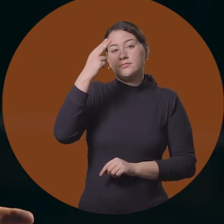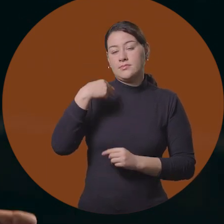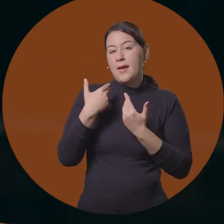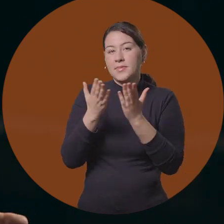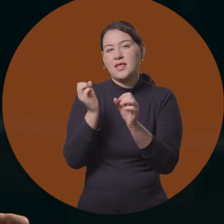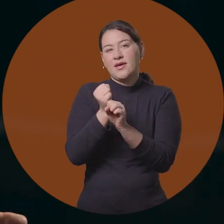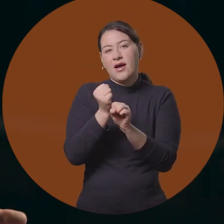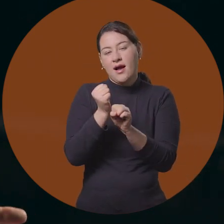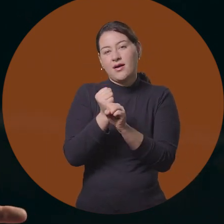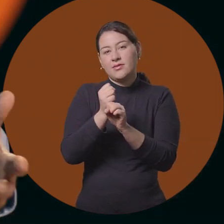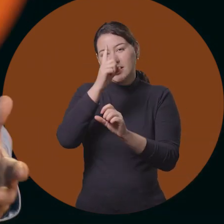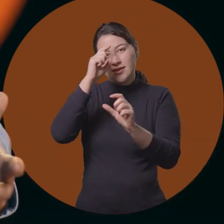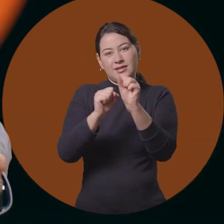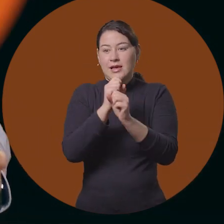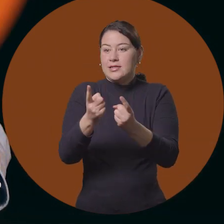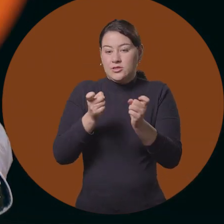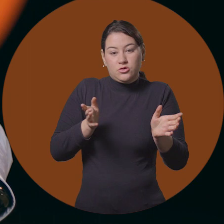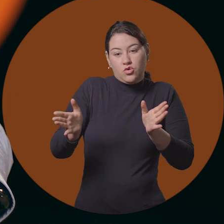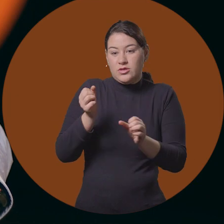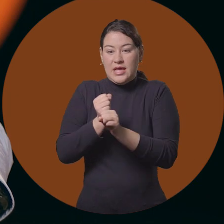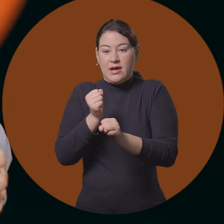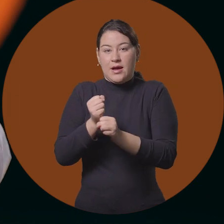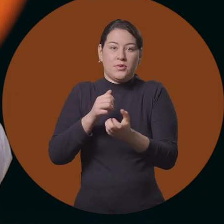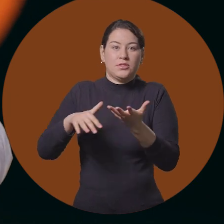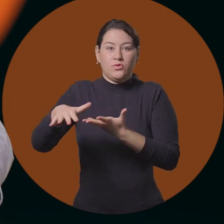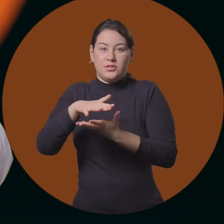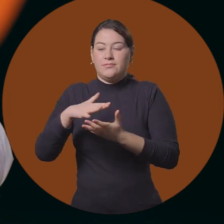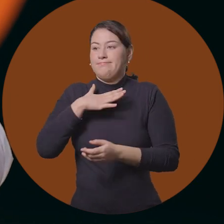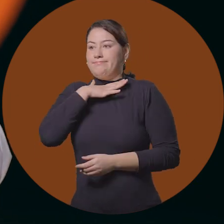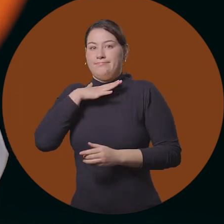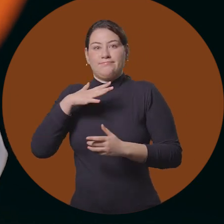tenía que trabajar, estaba en una situación económica muy crítica para mí, para mi familia,